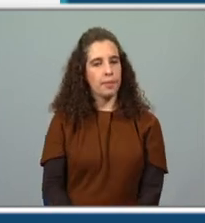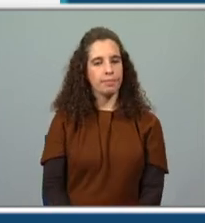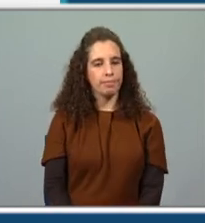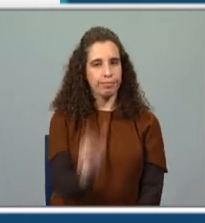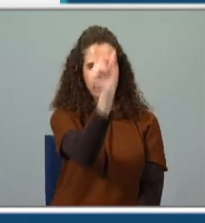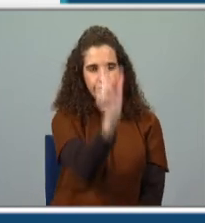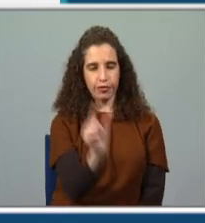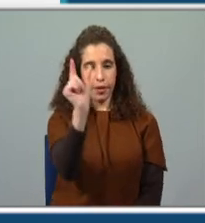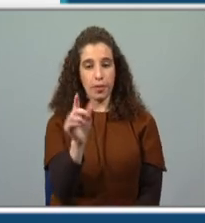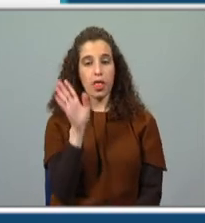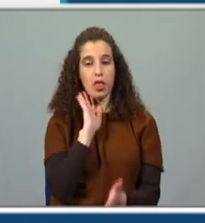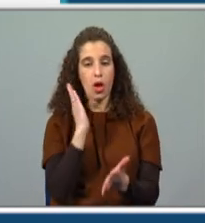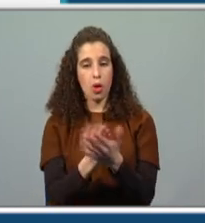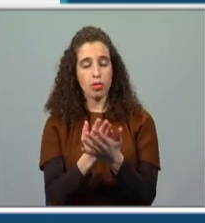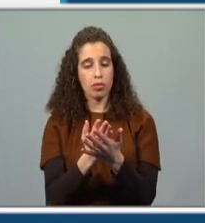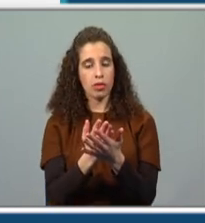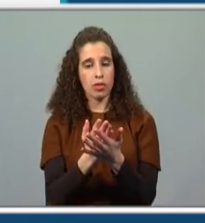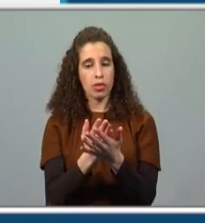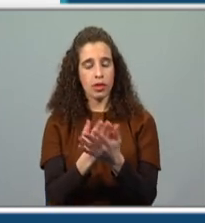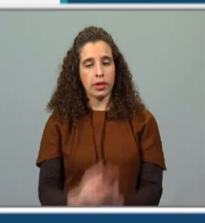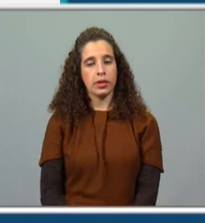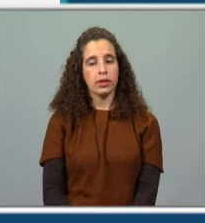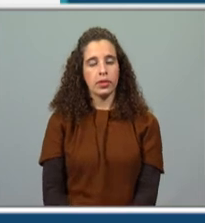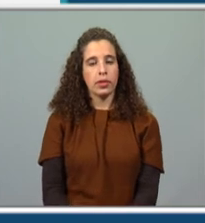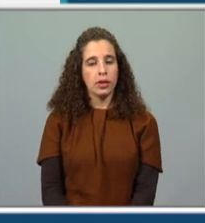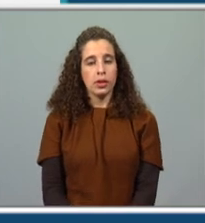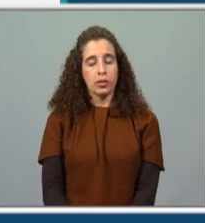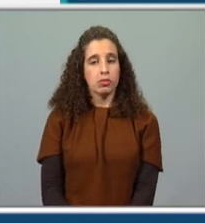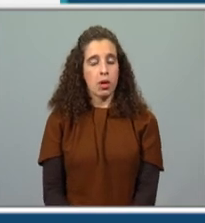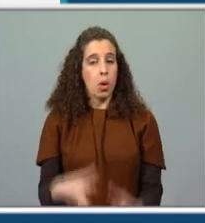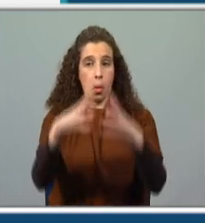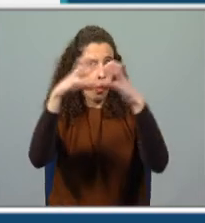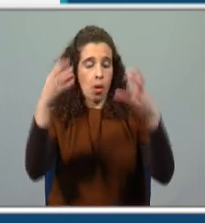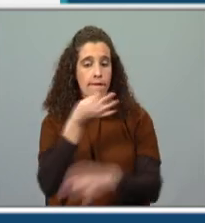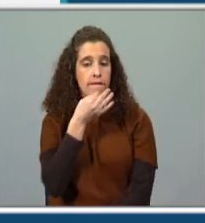na última como não temos fala não temos balão de fala vou passar 在最後一個，因為我們沒有說我們沒有講話泡泡我會通過